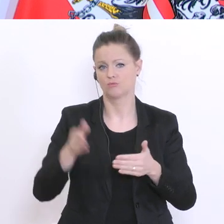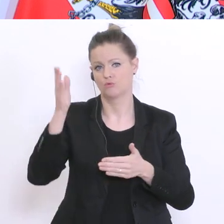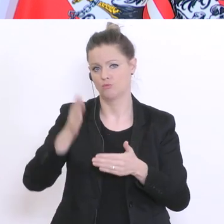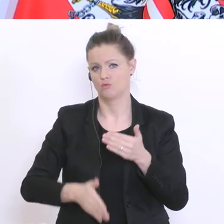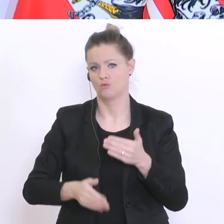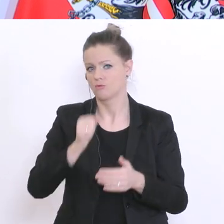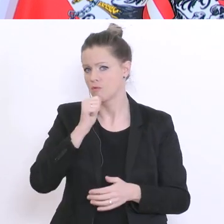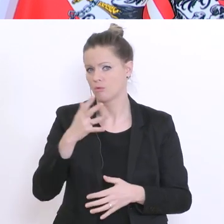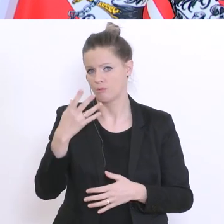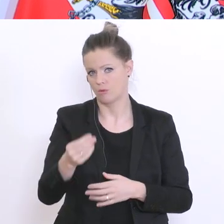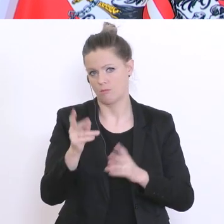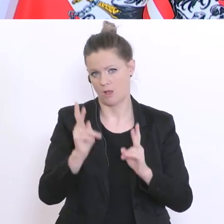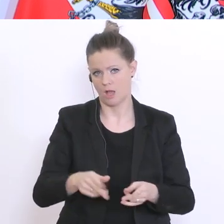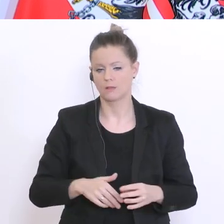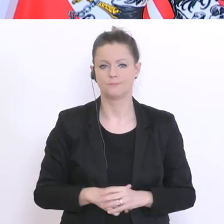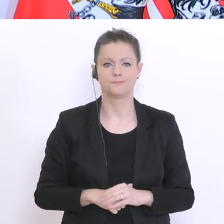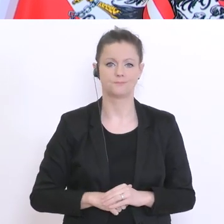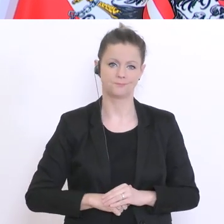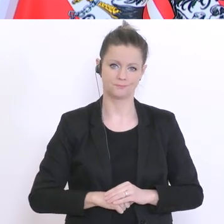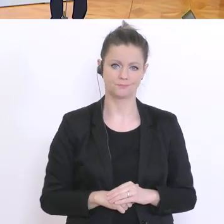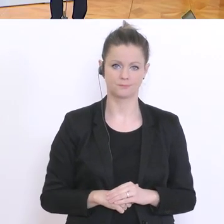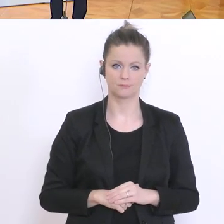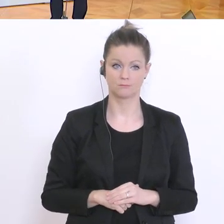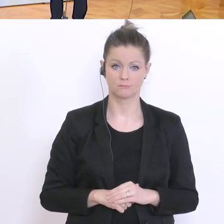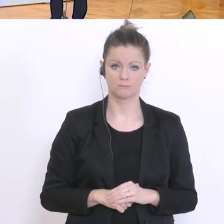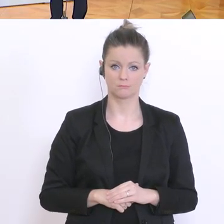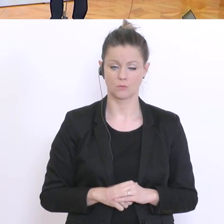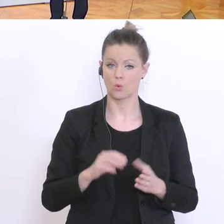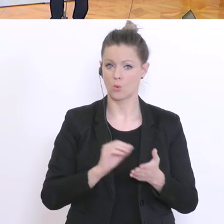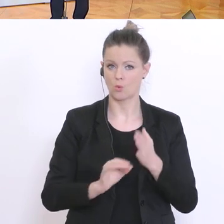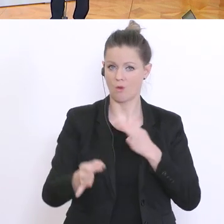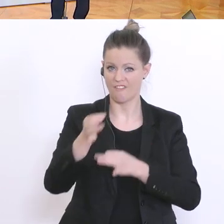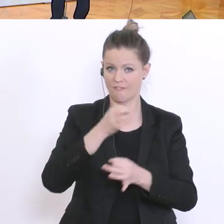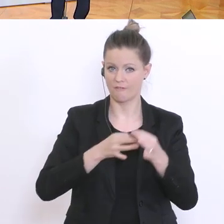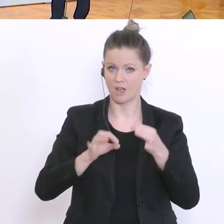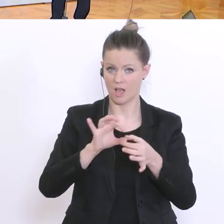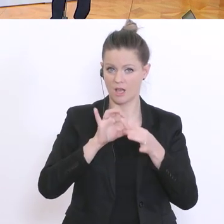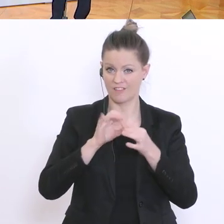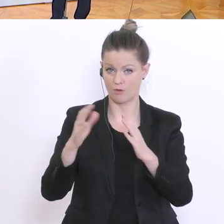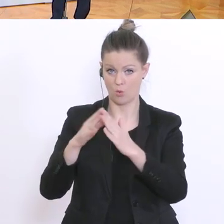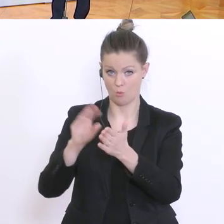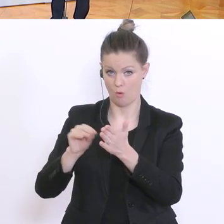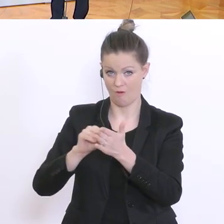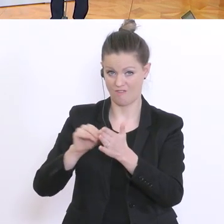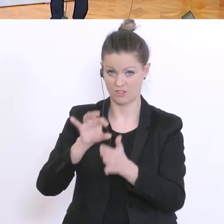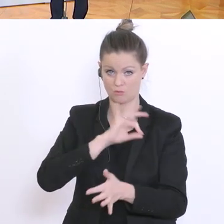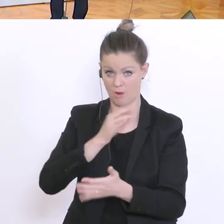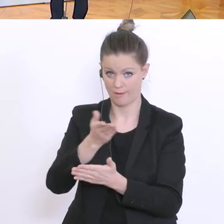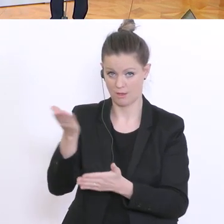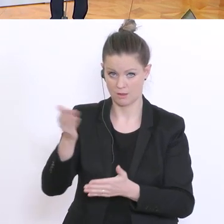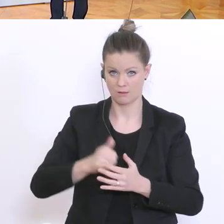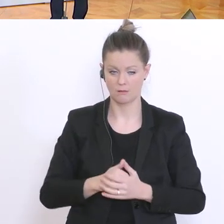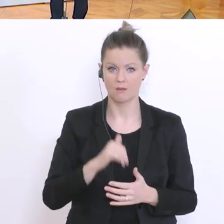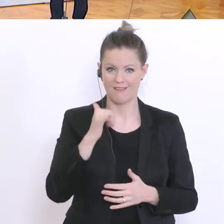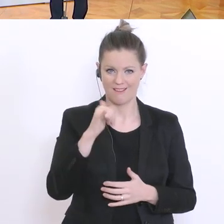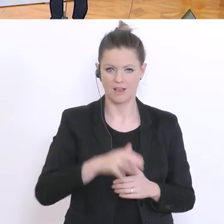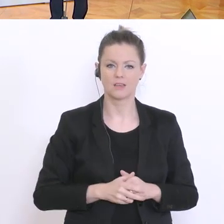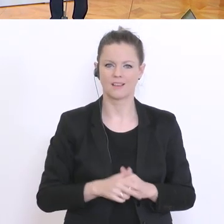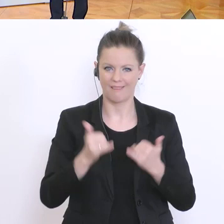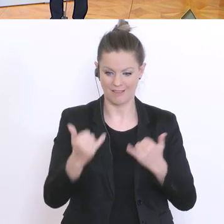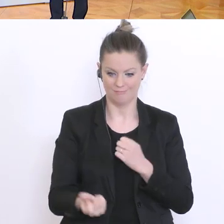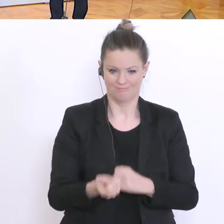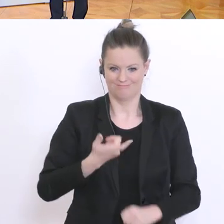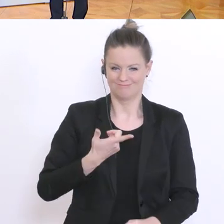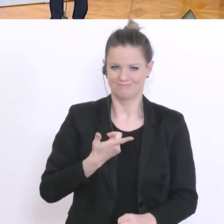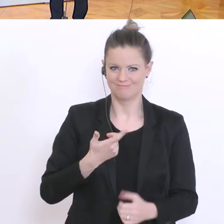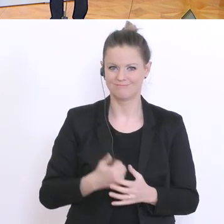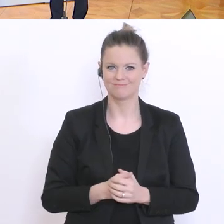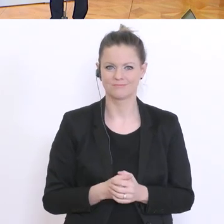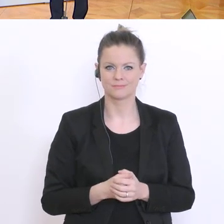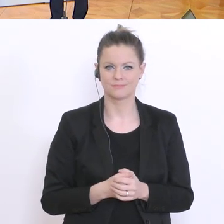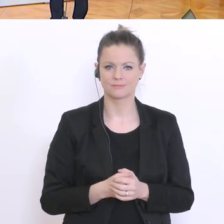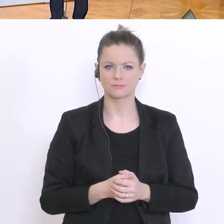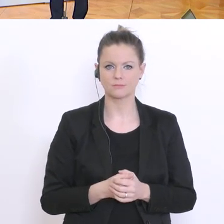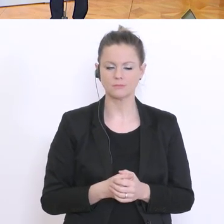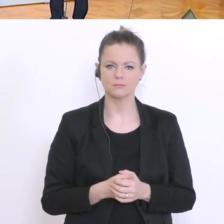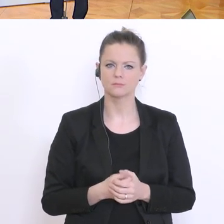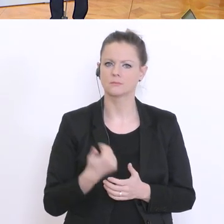Gerade hereingekommen noch. Sie haben`s glaub ich vorher aber ohnehin schon